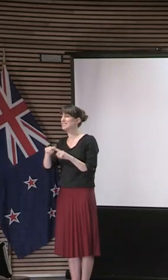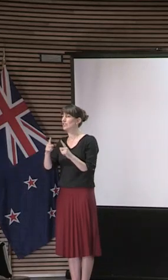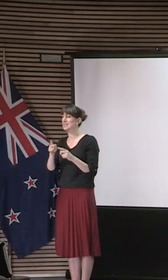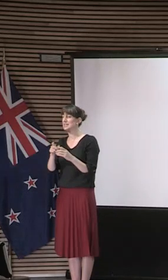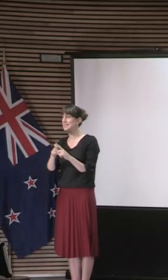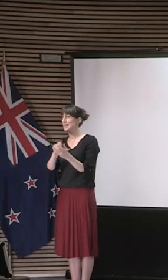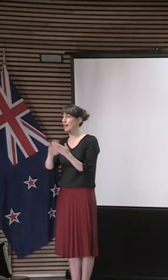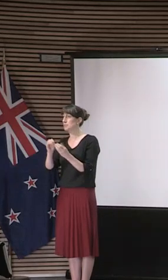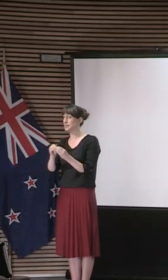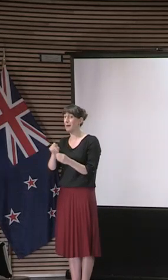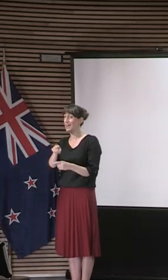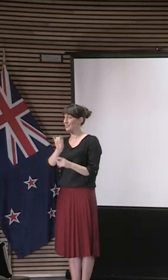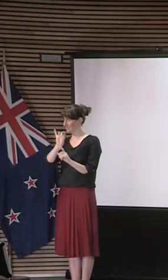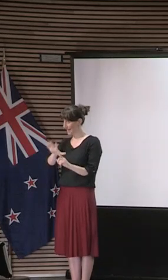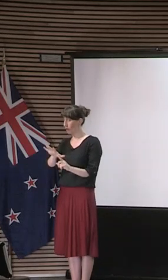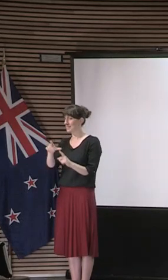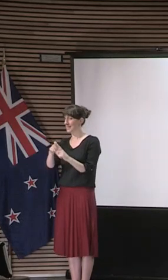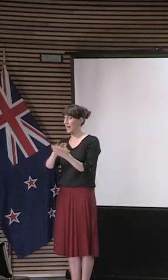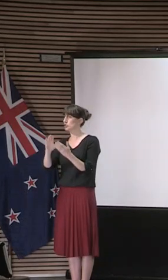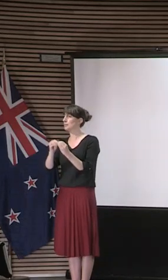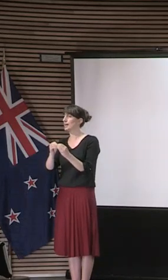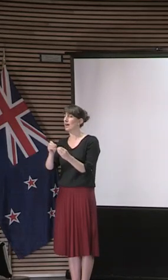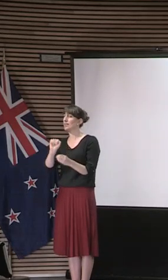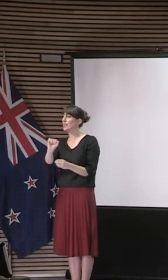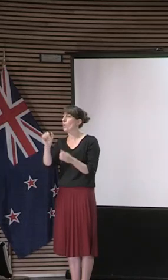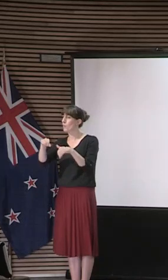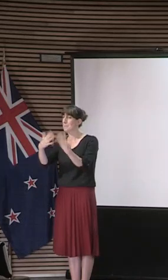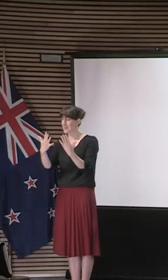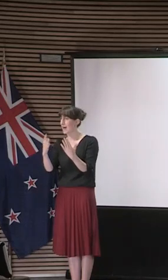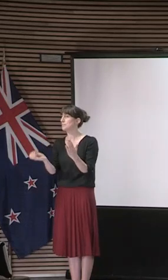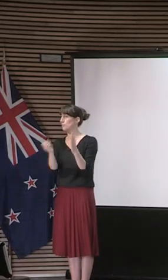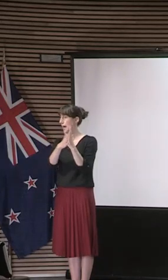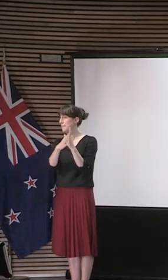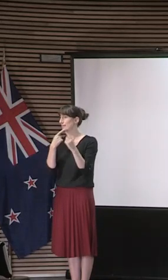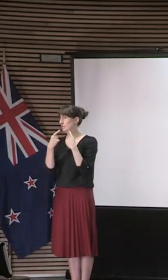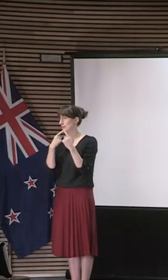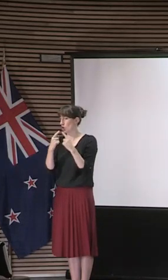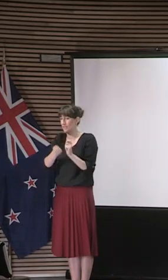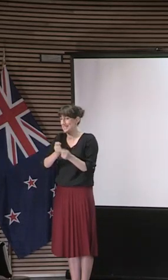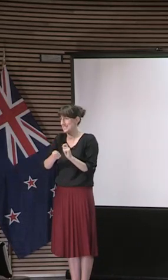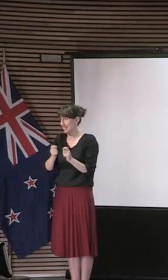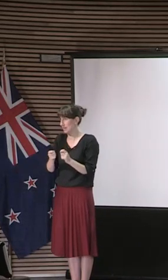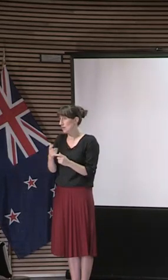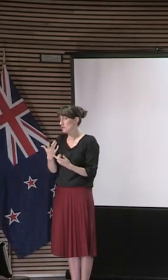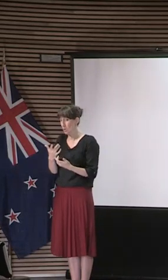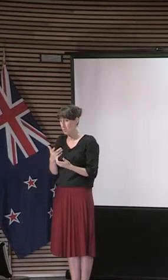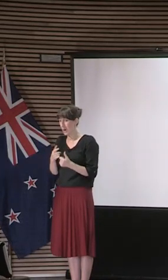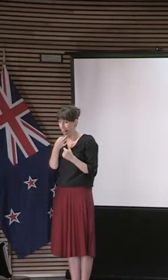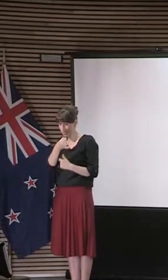He kona korero ano mo DR ASHLEY